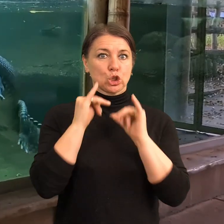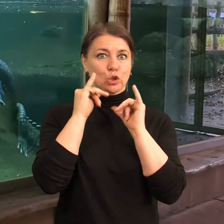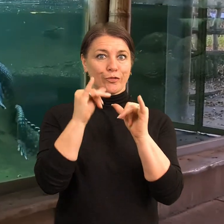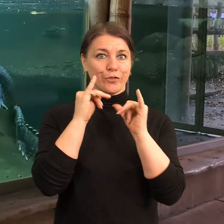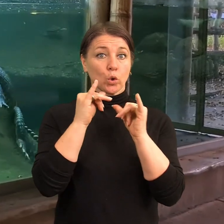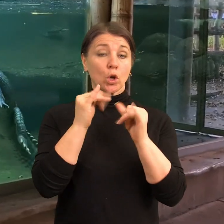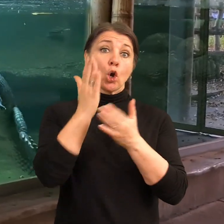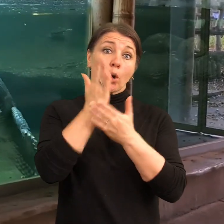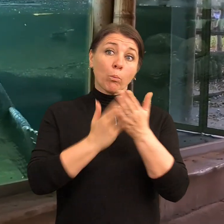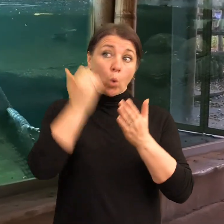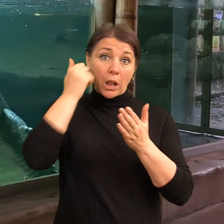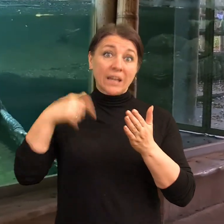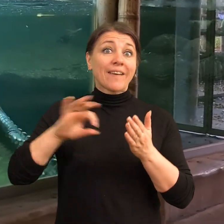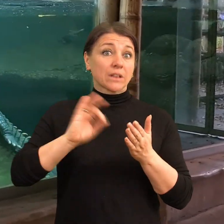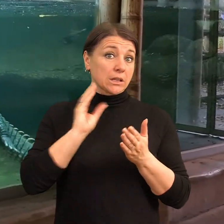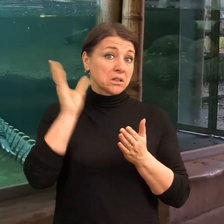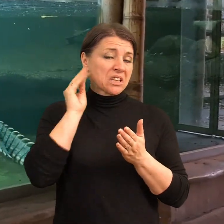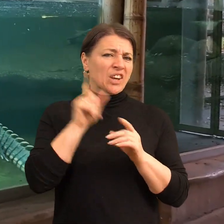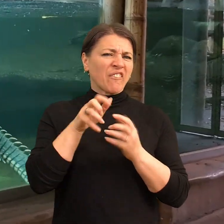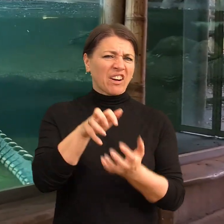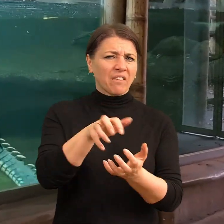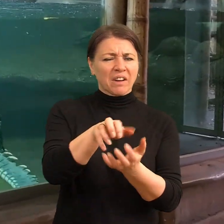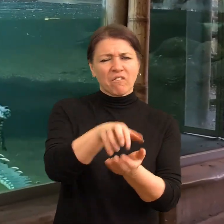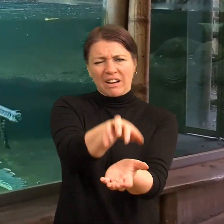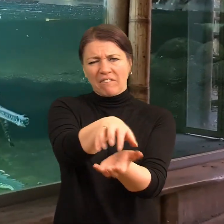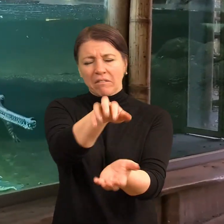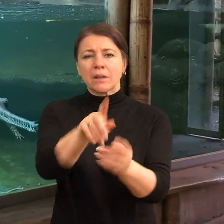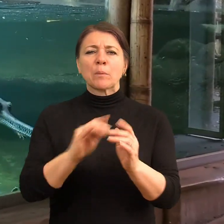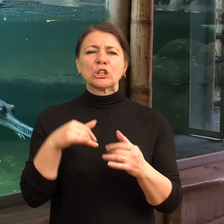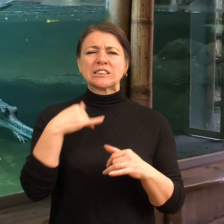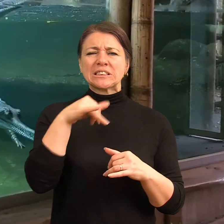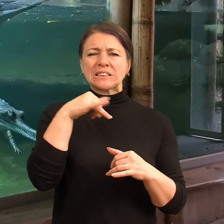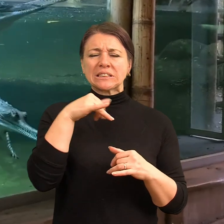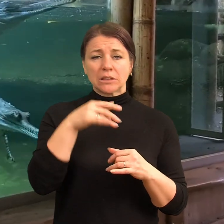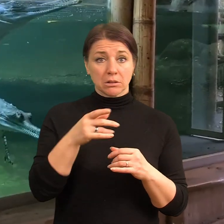Některé jsou pro nás slyšitelné, jako různé vrčení, syčení, či pískání mláďat.